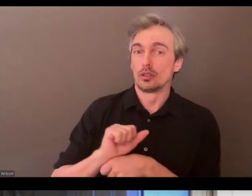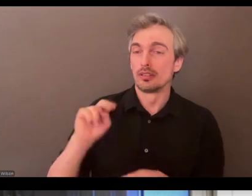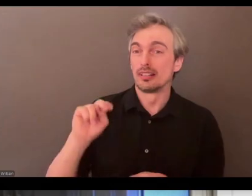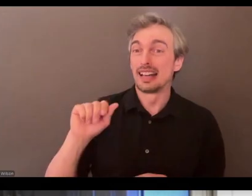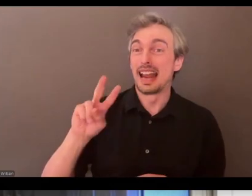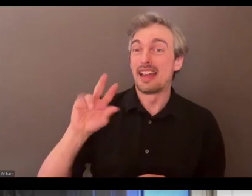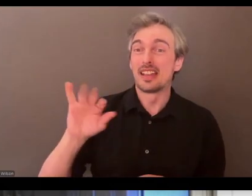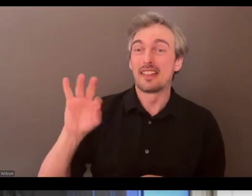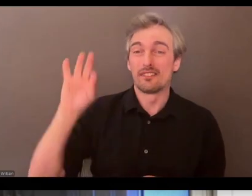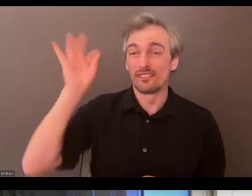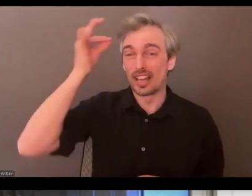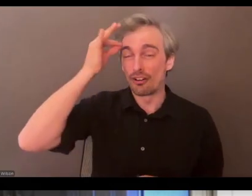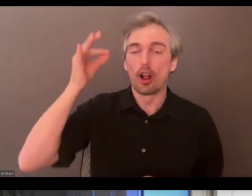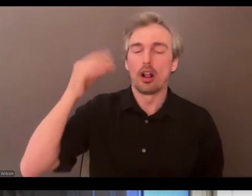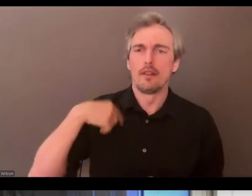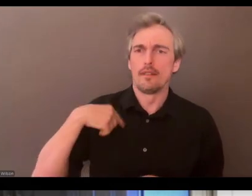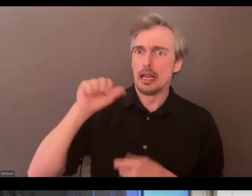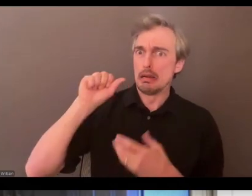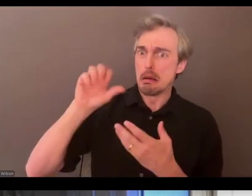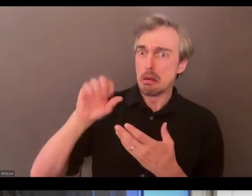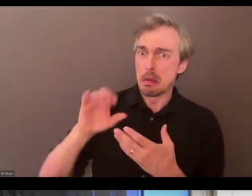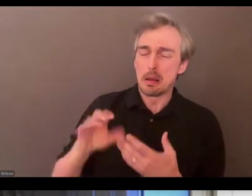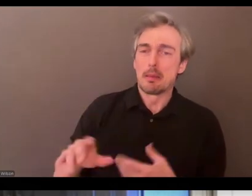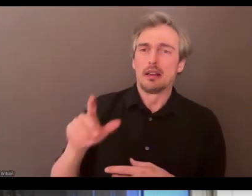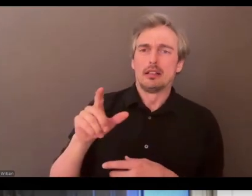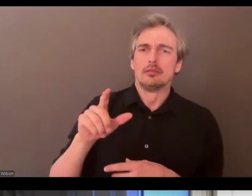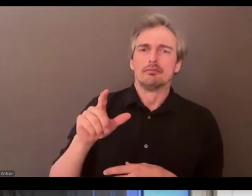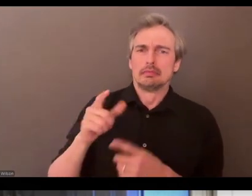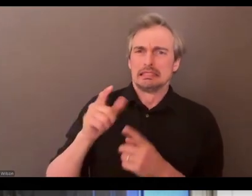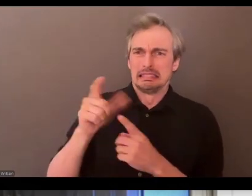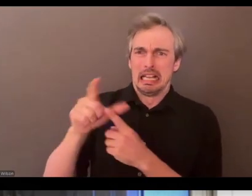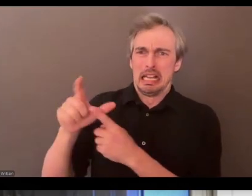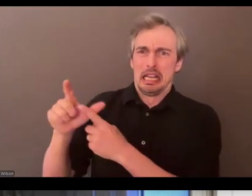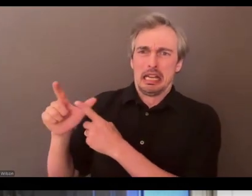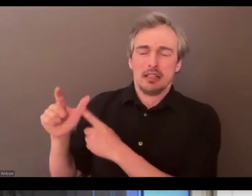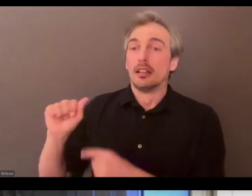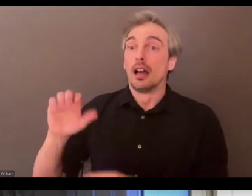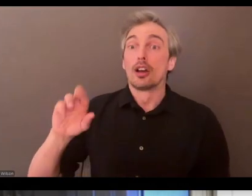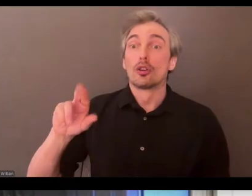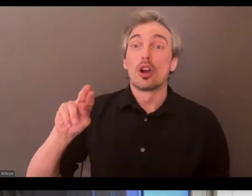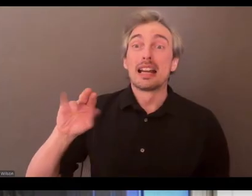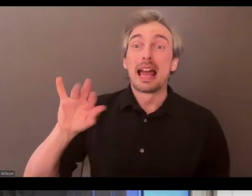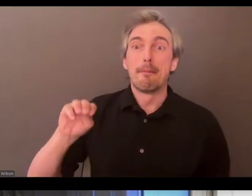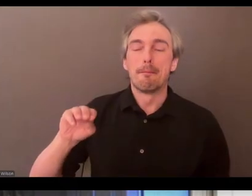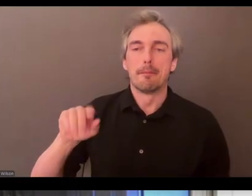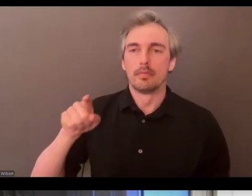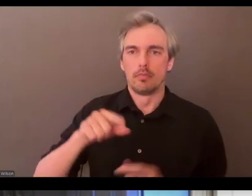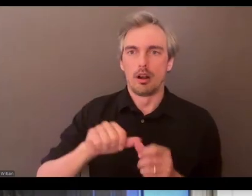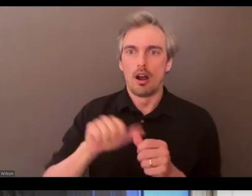ですから、専門用語を使うときは、組織内で使われている用 語を他の人が理解していると決して思い込まないでください。